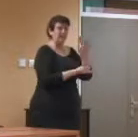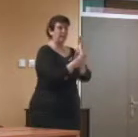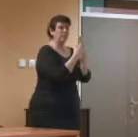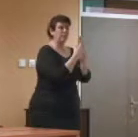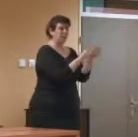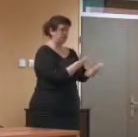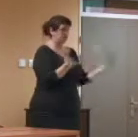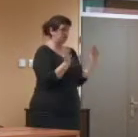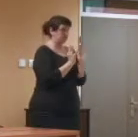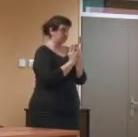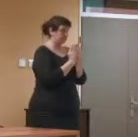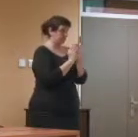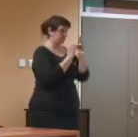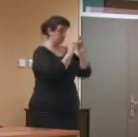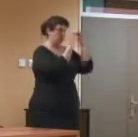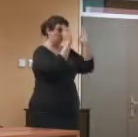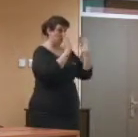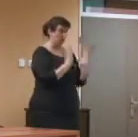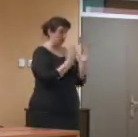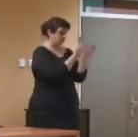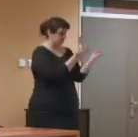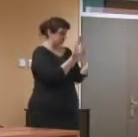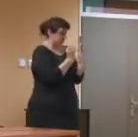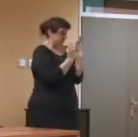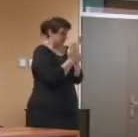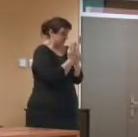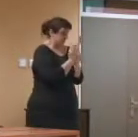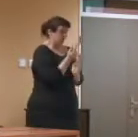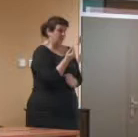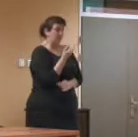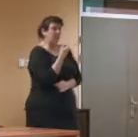cerrada que tenía que costar 45 millones de euros y termina costando 100, y no tiene ninguna utilidad, que es lo más grave.